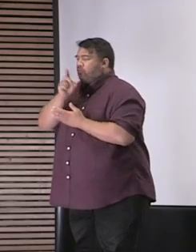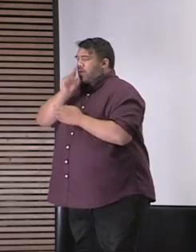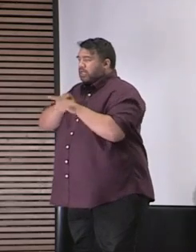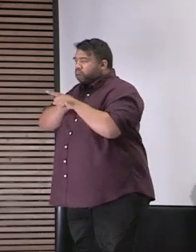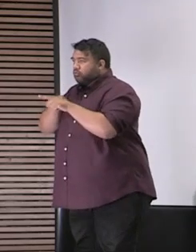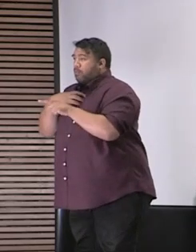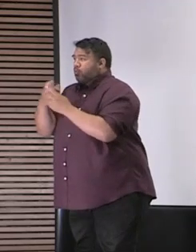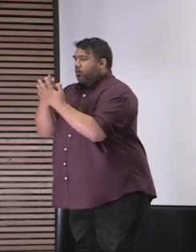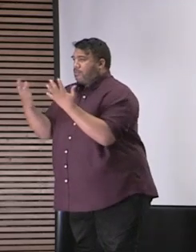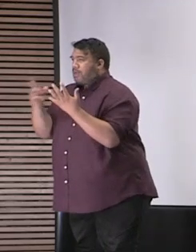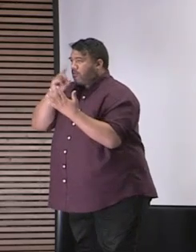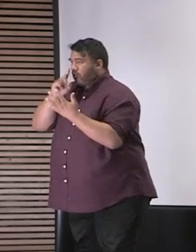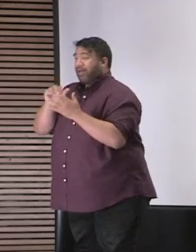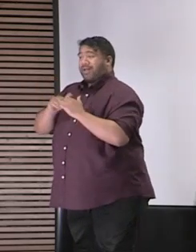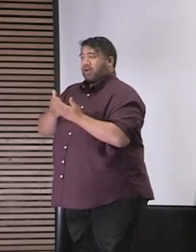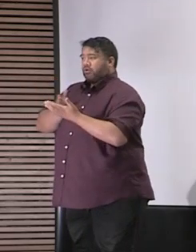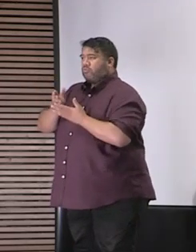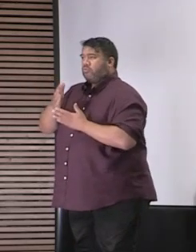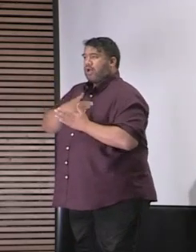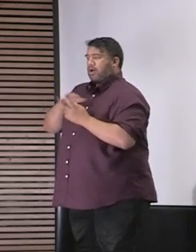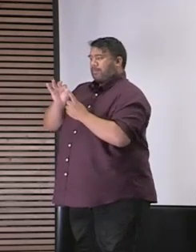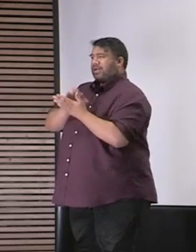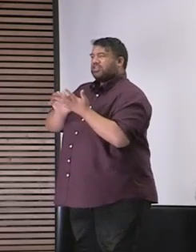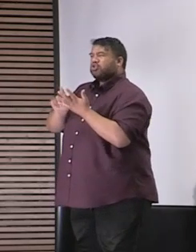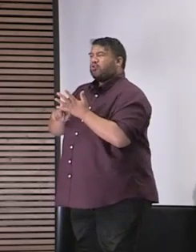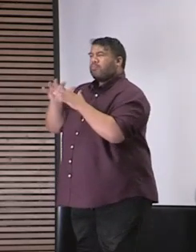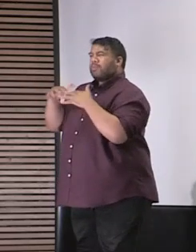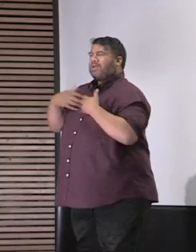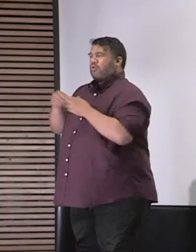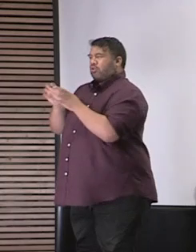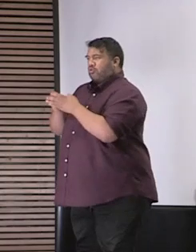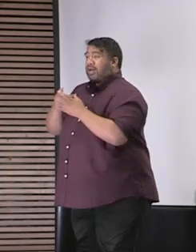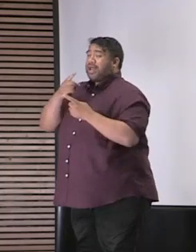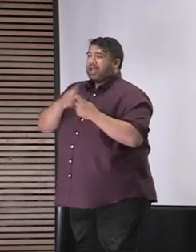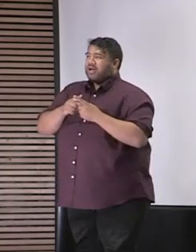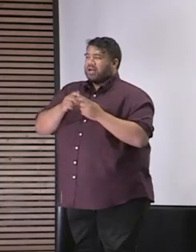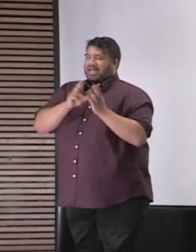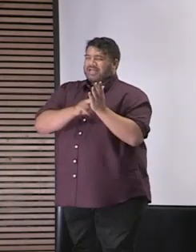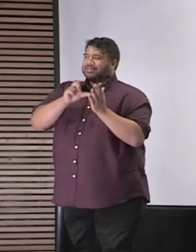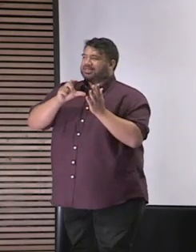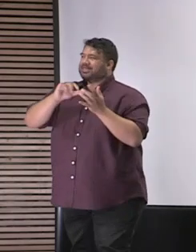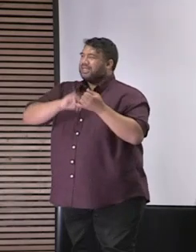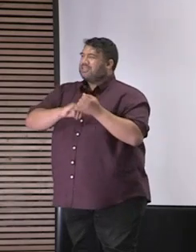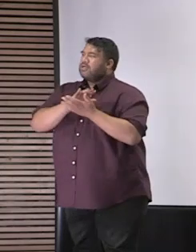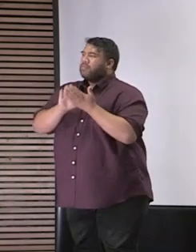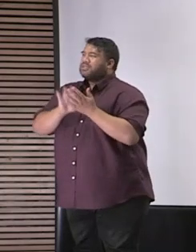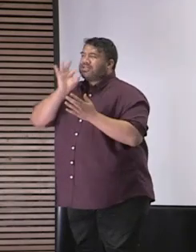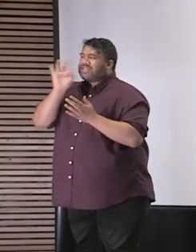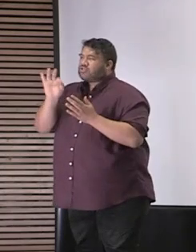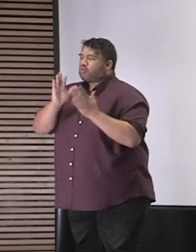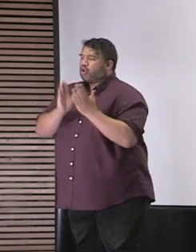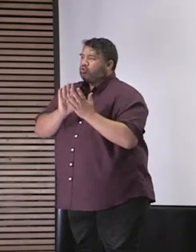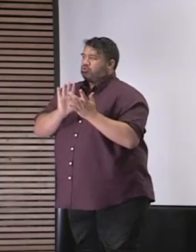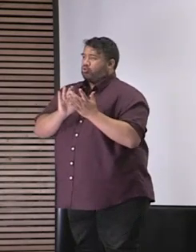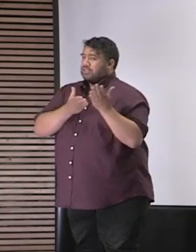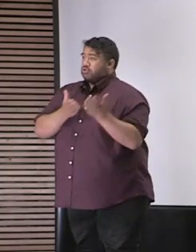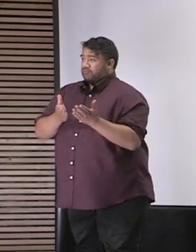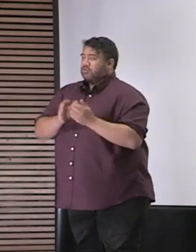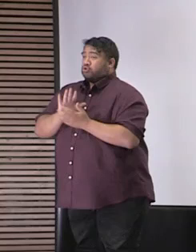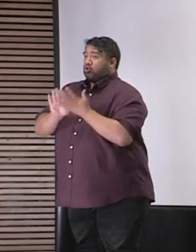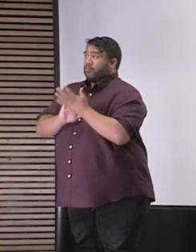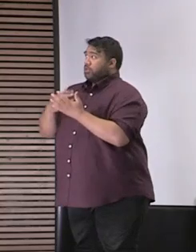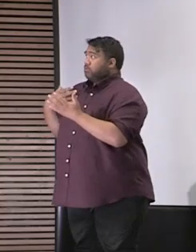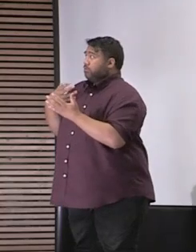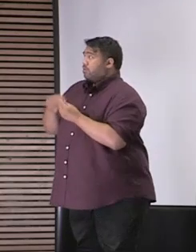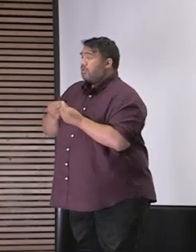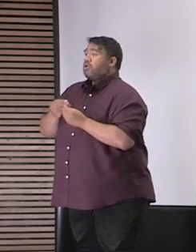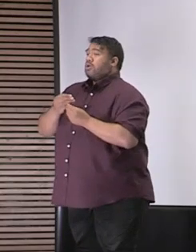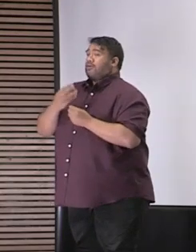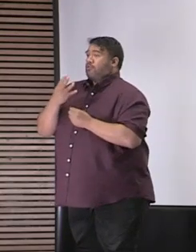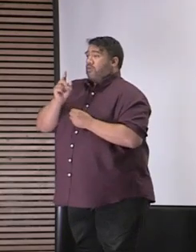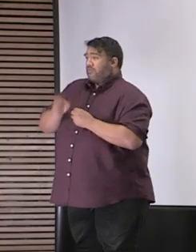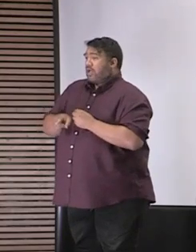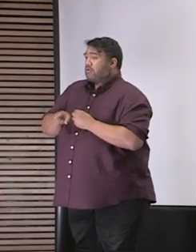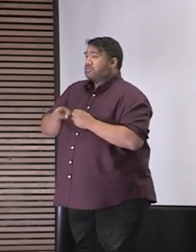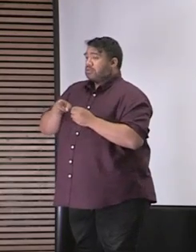palabra rápida sobre el